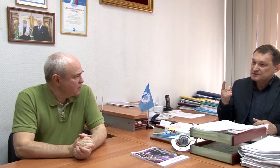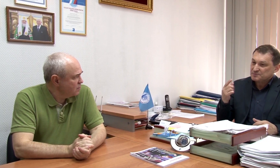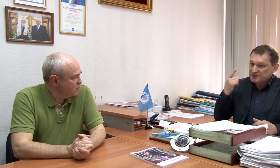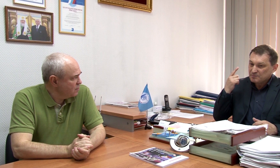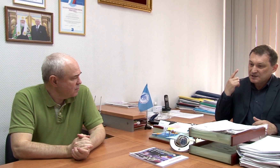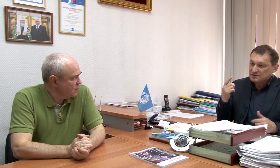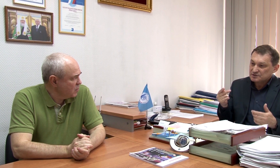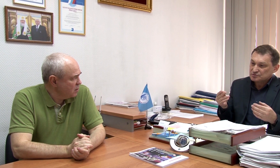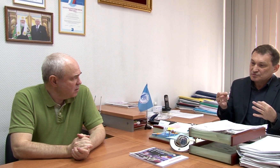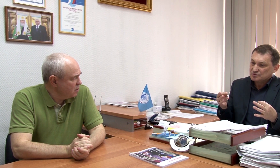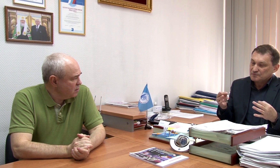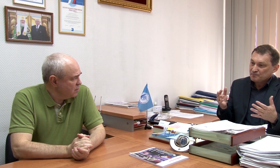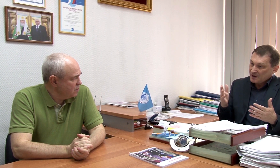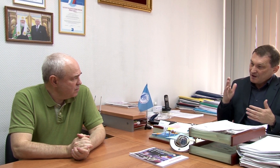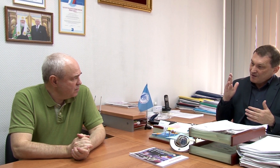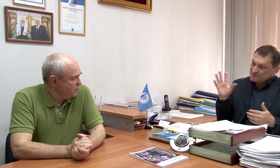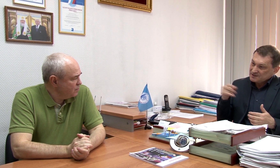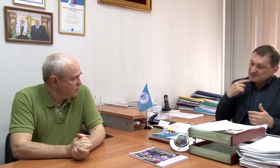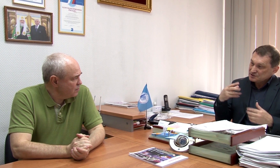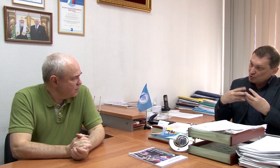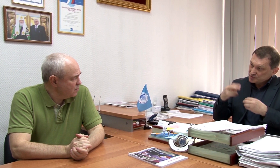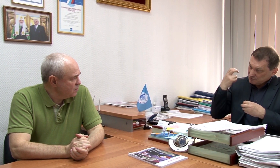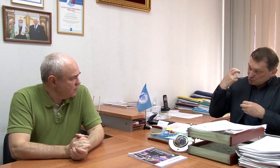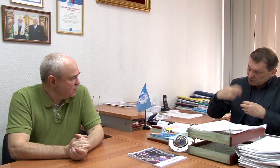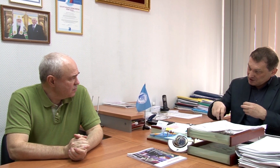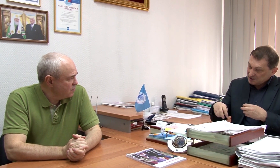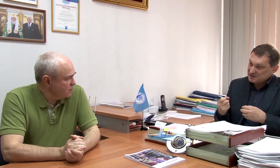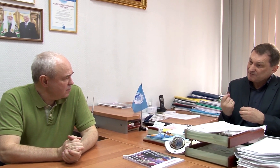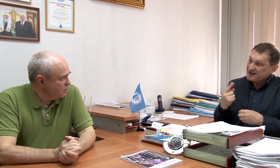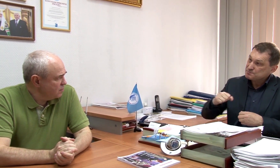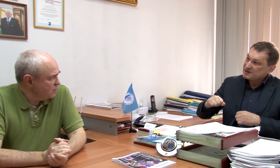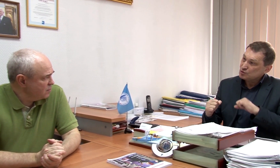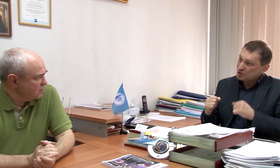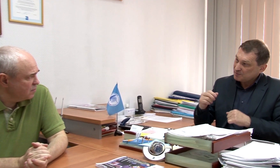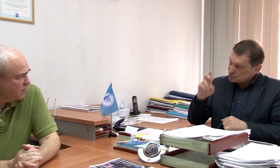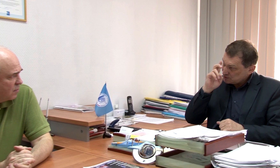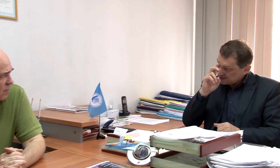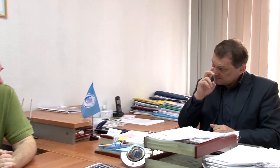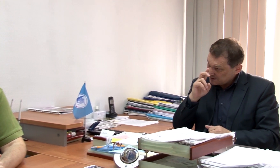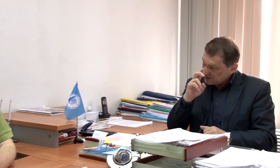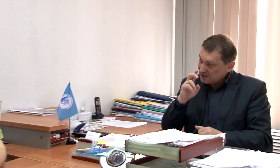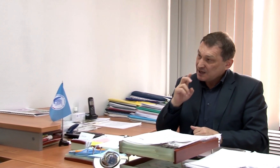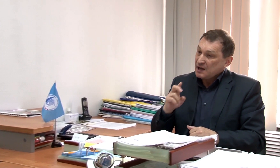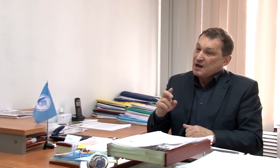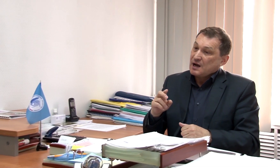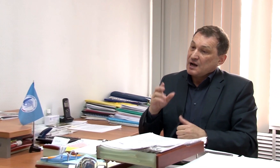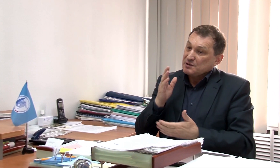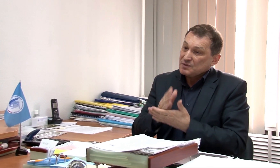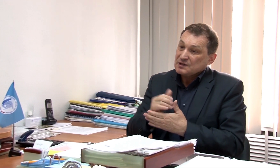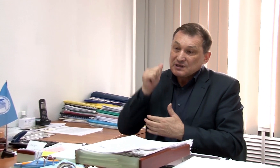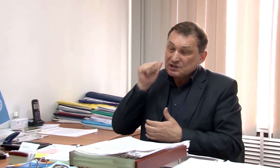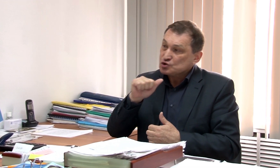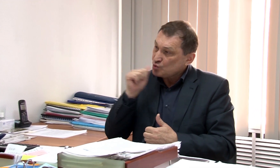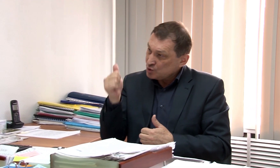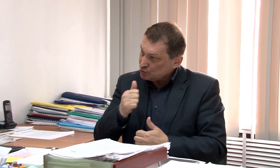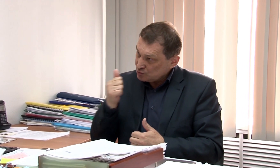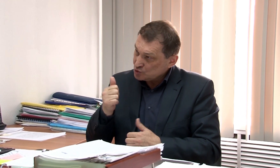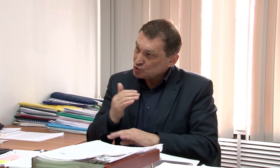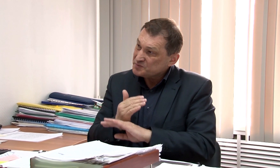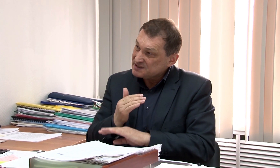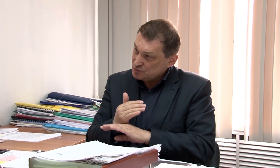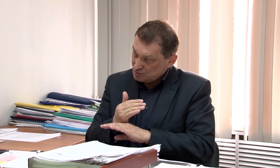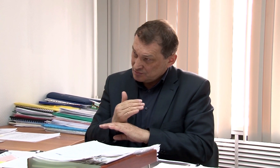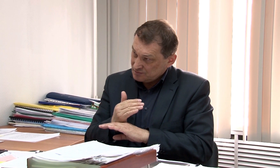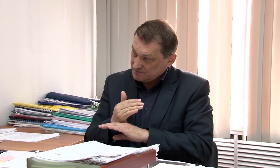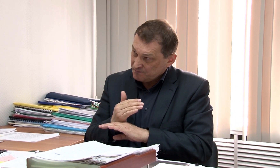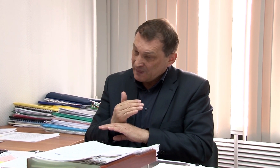Понимаете, ВОГ является партнёром государства, получает ежегодную субсидию.